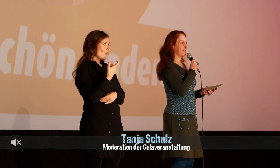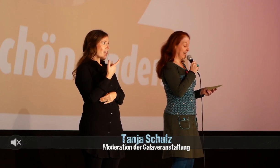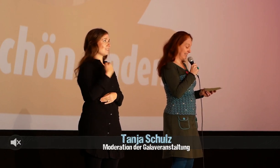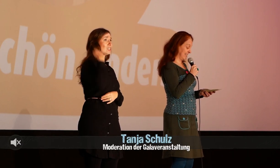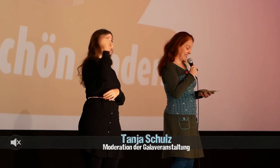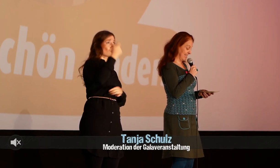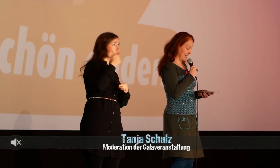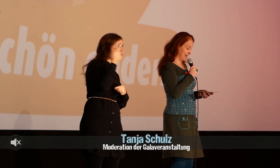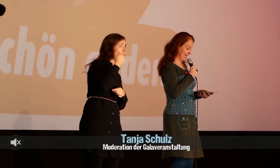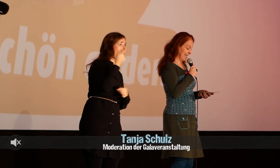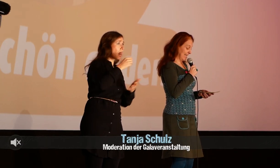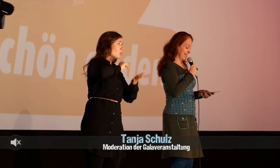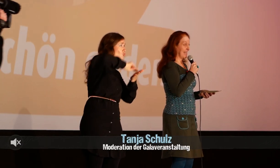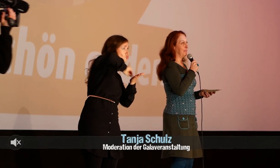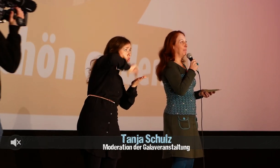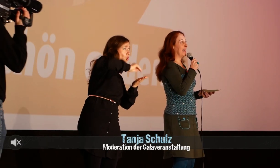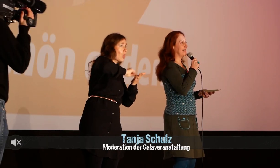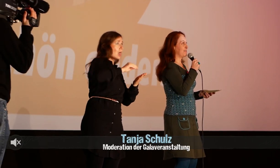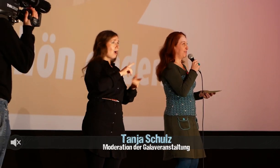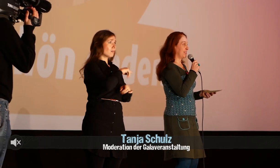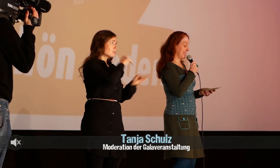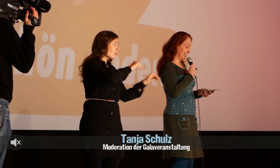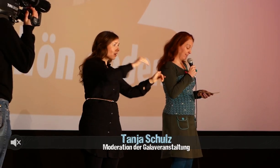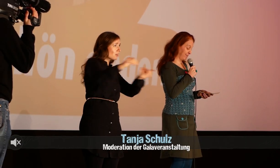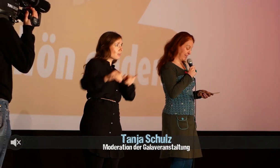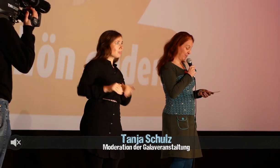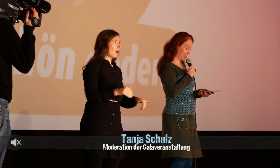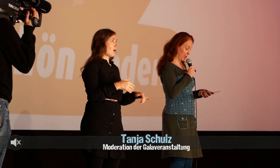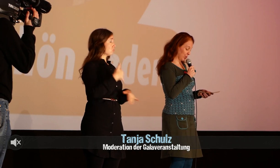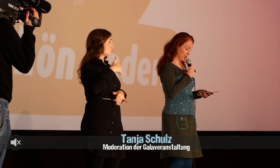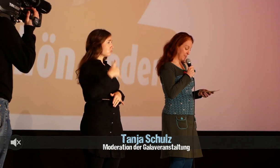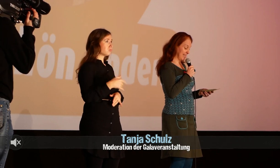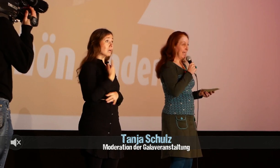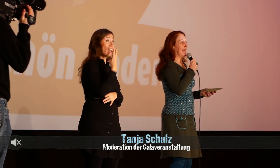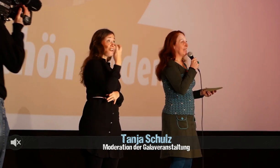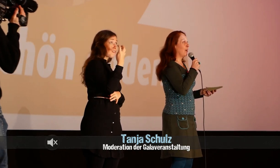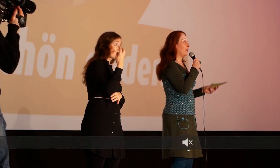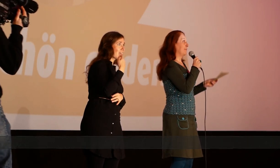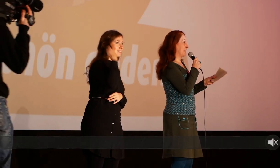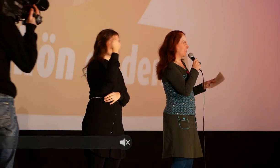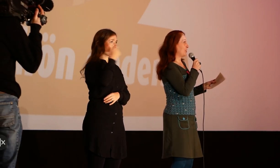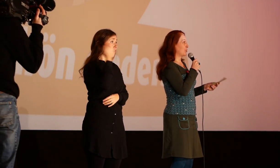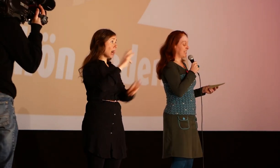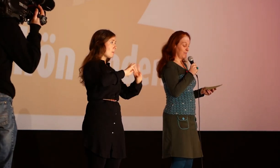120 Schüler-Film-Teams waren dieses Jahr dabei. Es gab mehr als 40 Film- und Workshops.